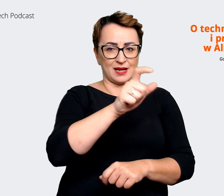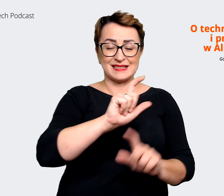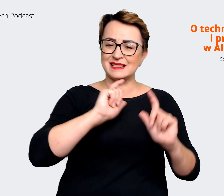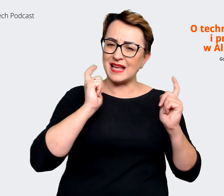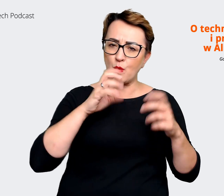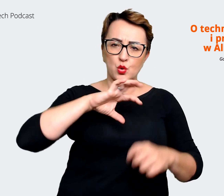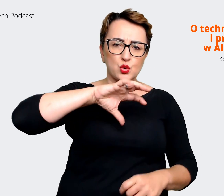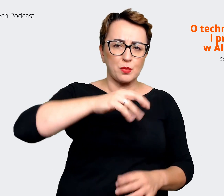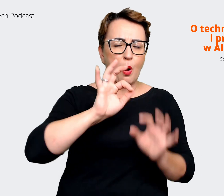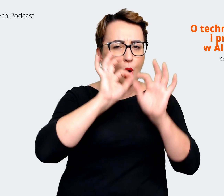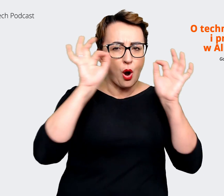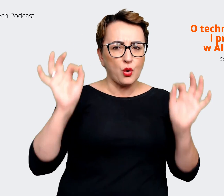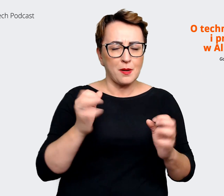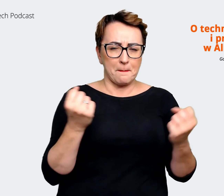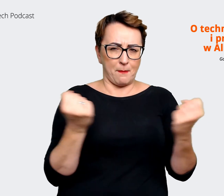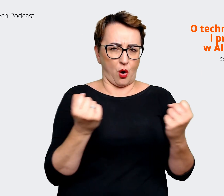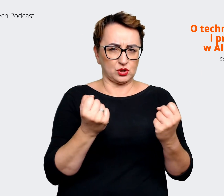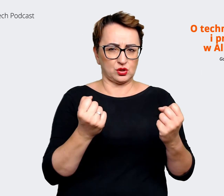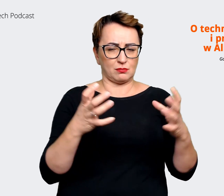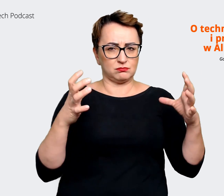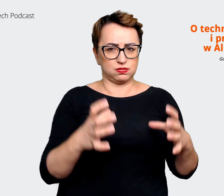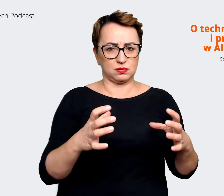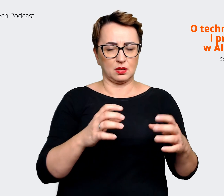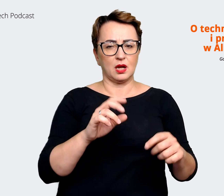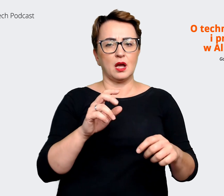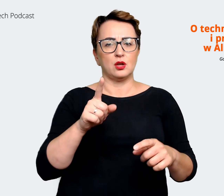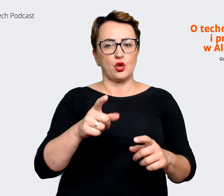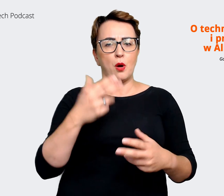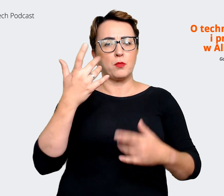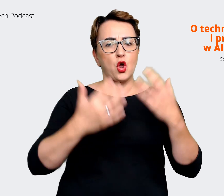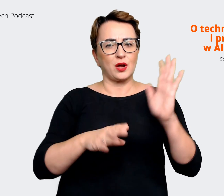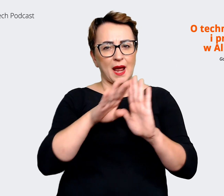mocno osadzona, jeżeli chodzi o programistów, o inżynierię, tak to powinienem mówić, bo to